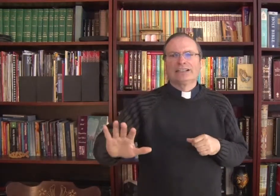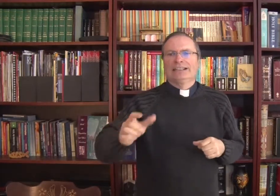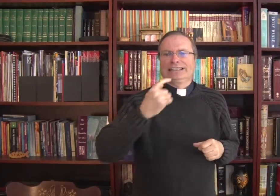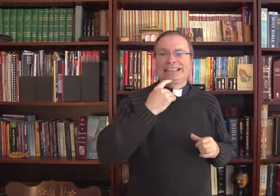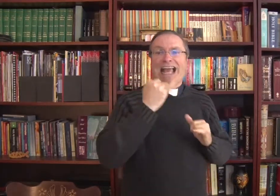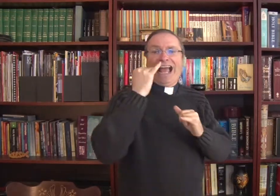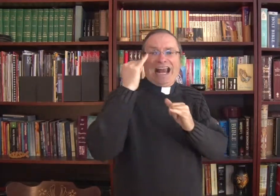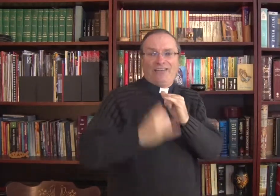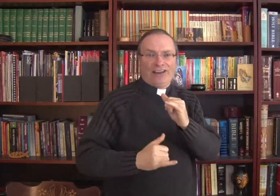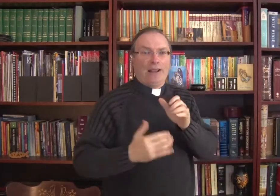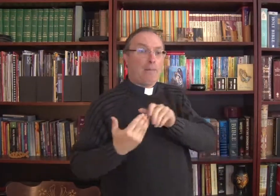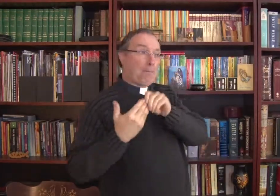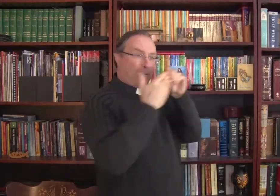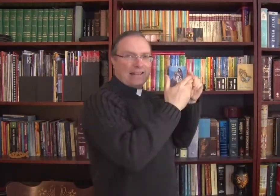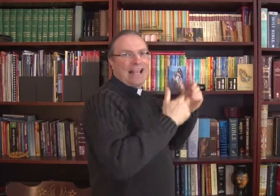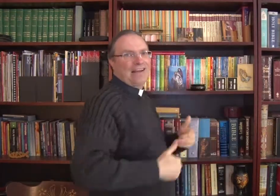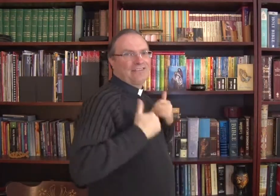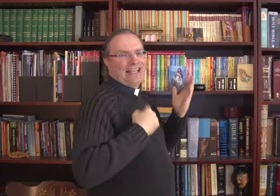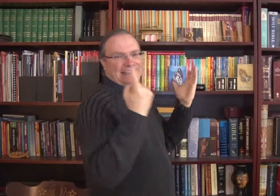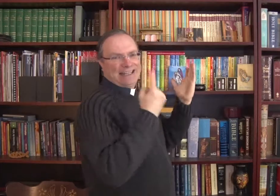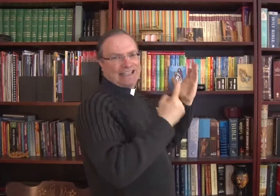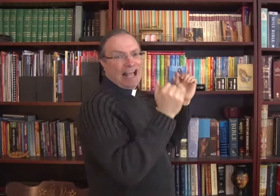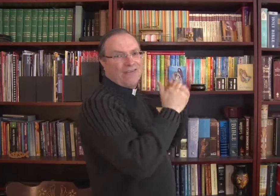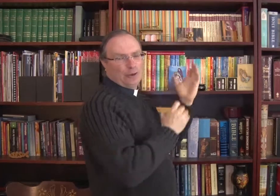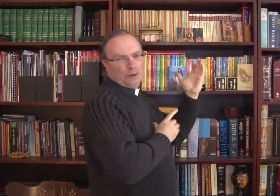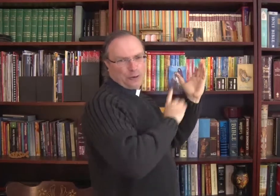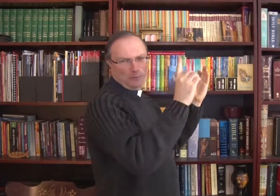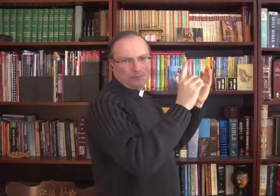qui à la fin mène à la vie éternelle avec Dieu.